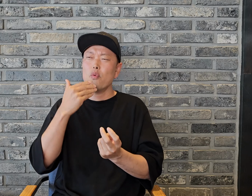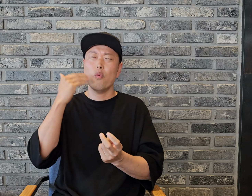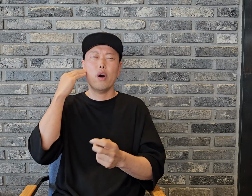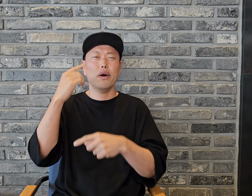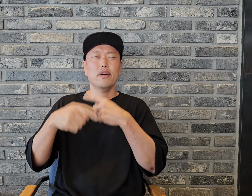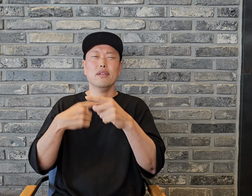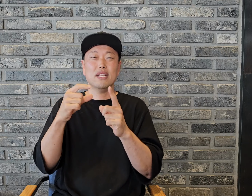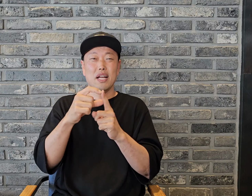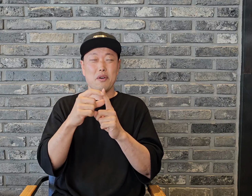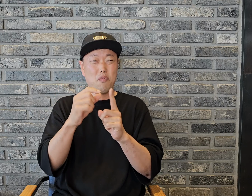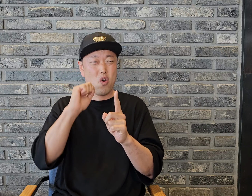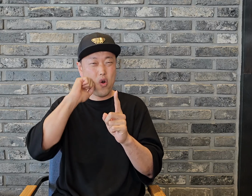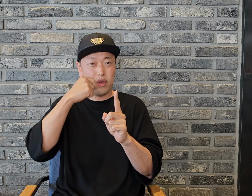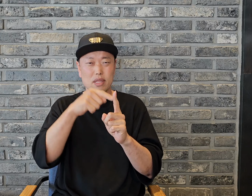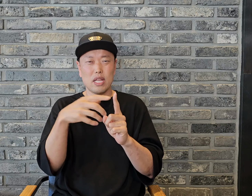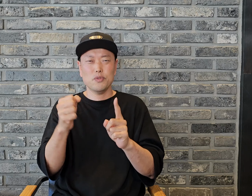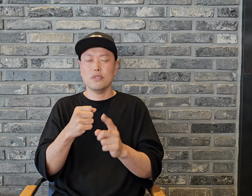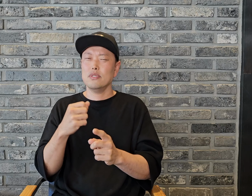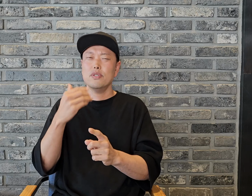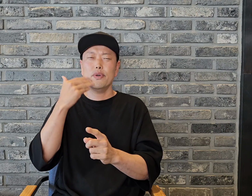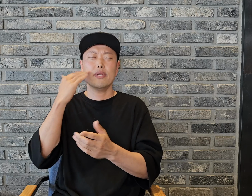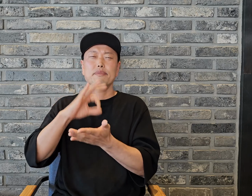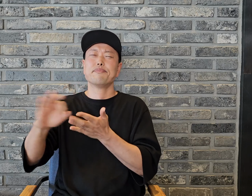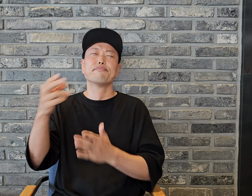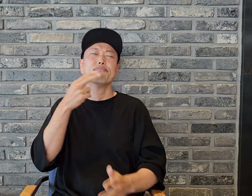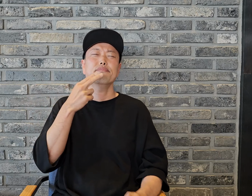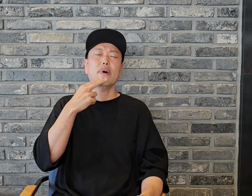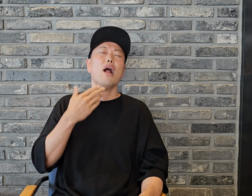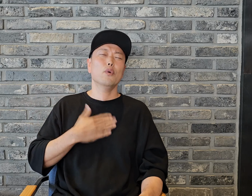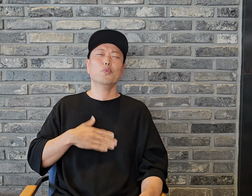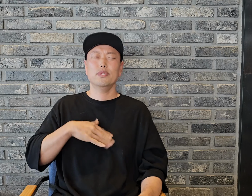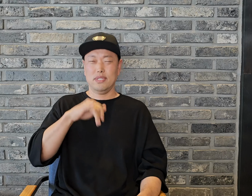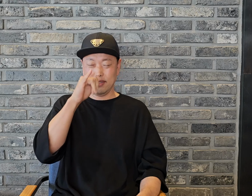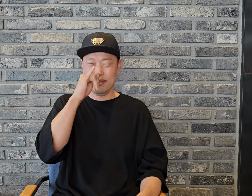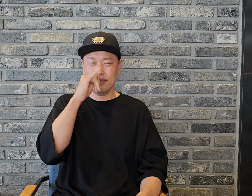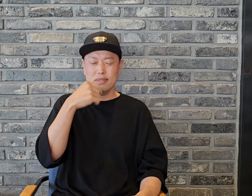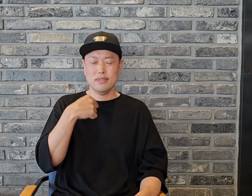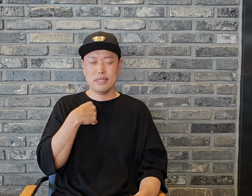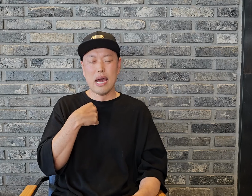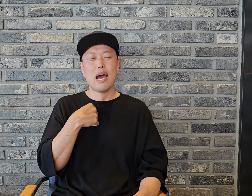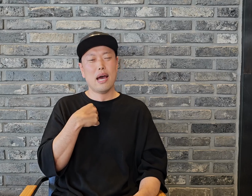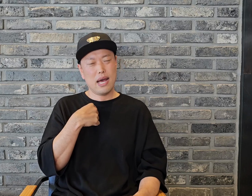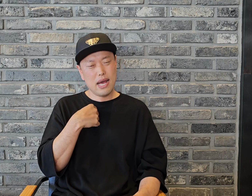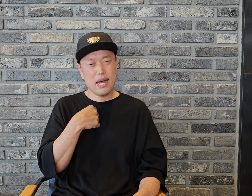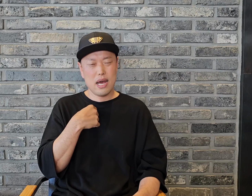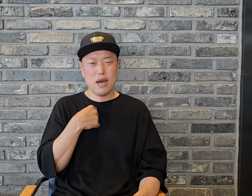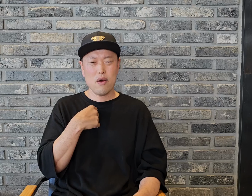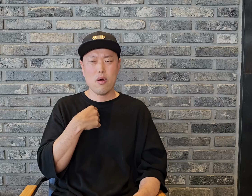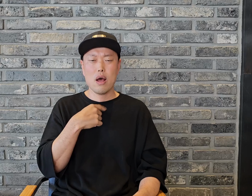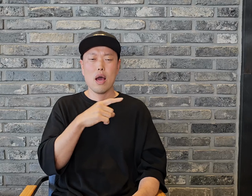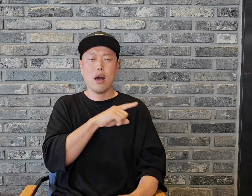농인은 수어 단어가 어려운 걸 쓰지 않는 편이에요 저는 그 사실을 알고 있고요 아...! 어쩜 좋지